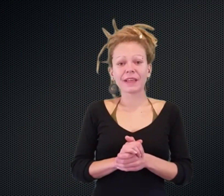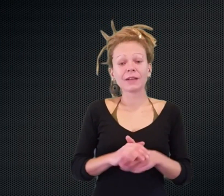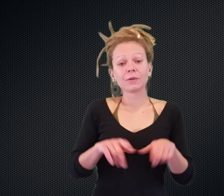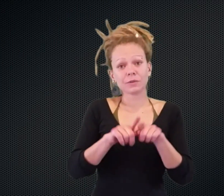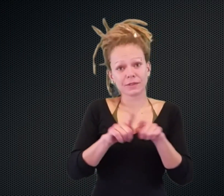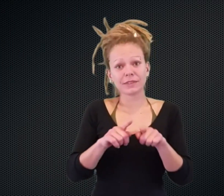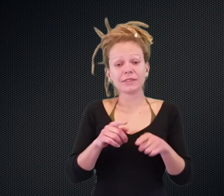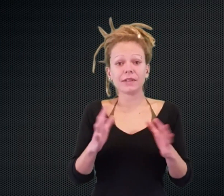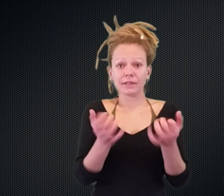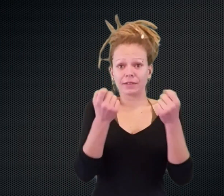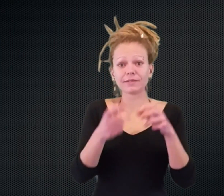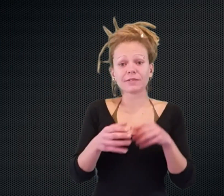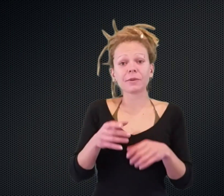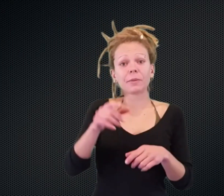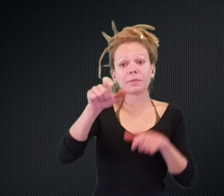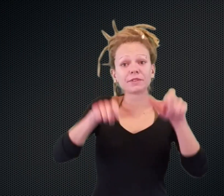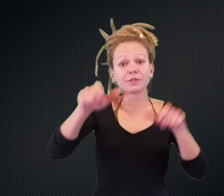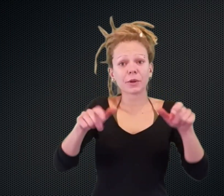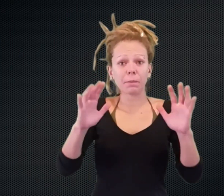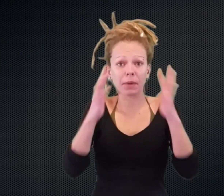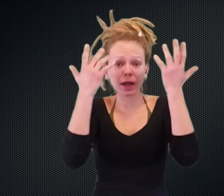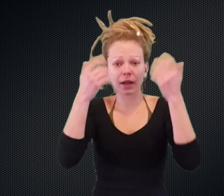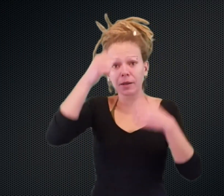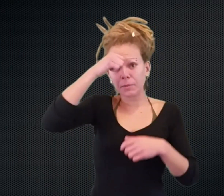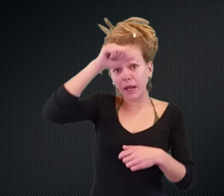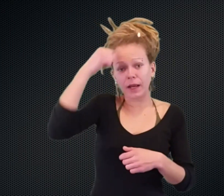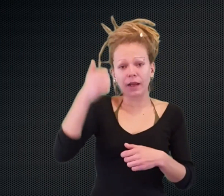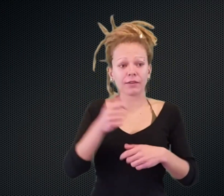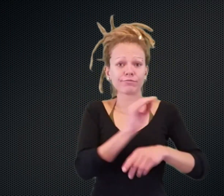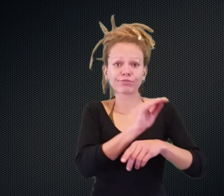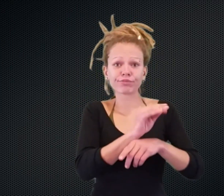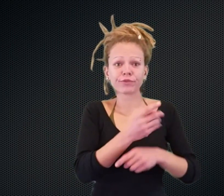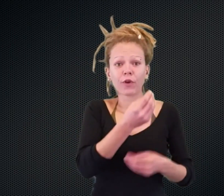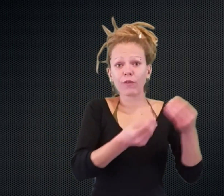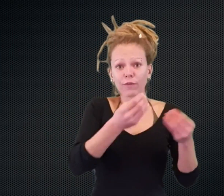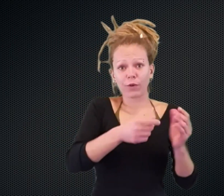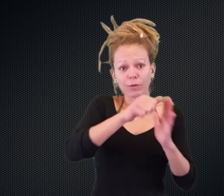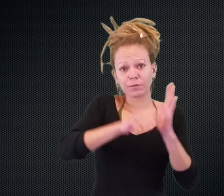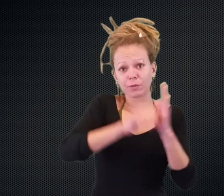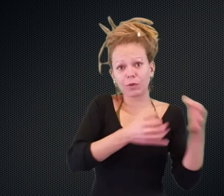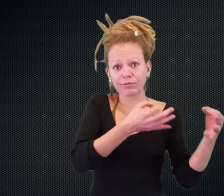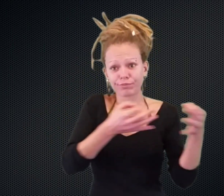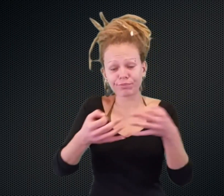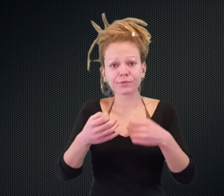grâce aux parrains et marraines qui cotisent mensuellement pour les enfants du centre